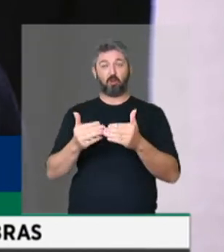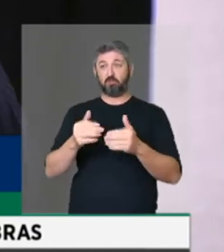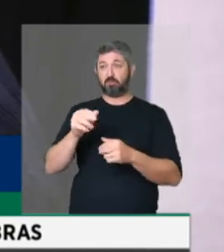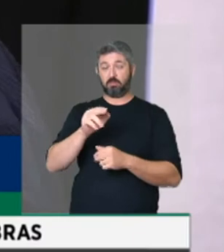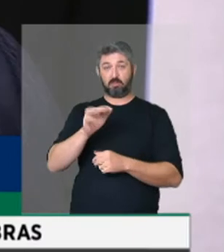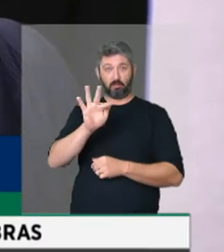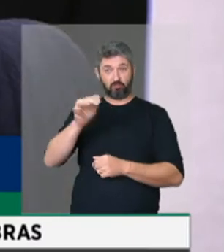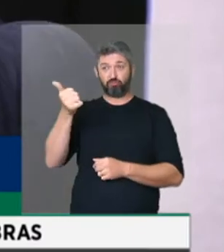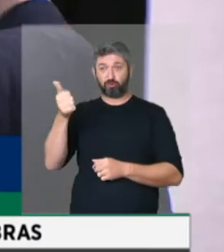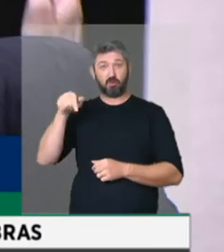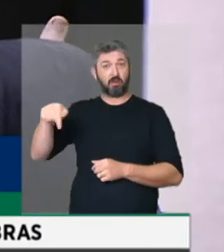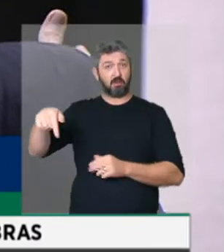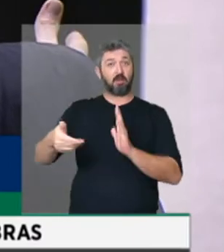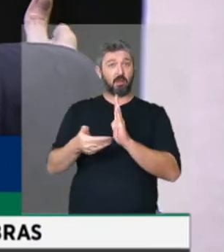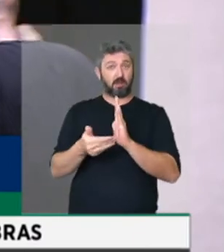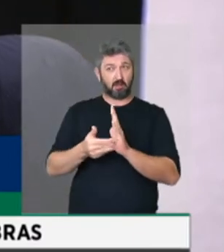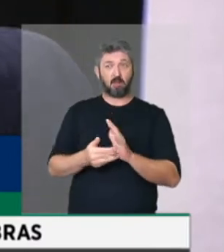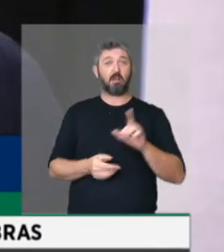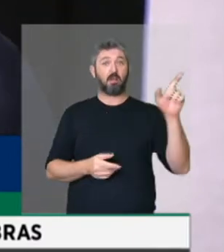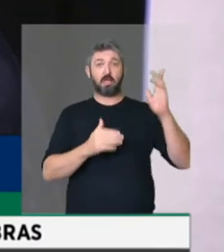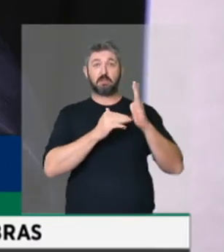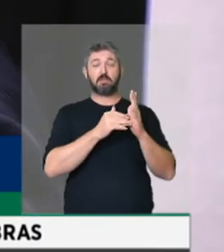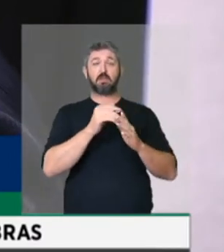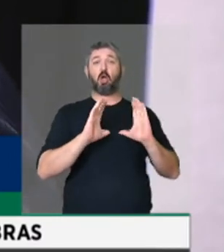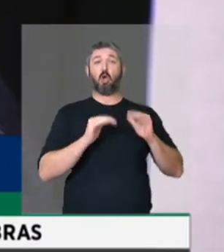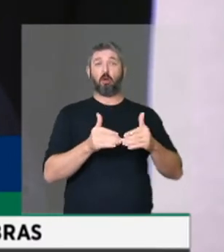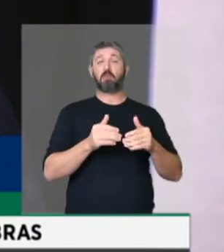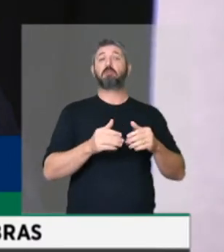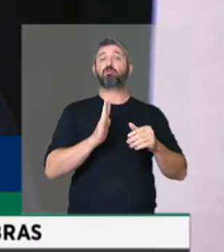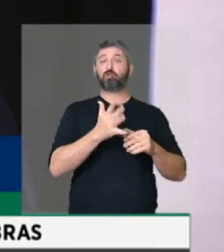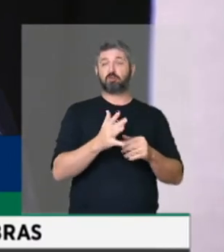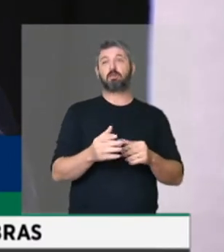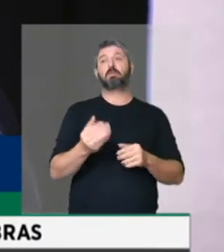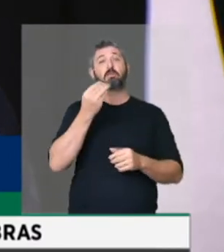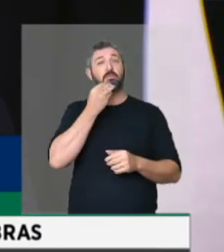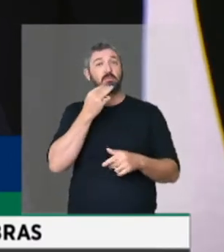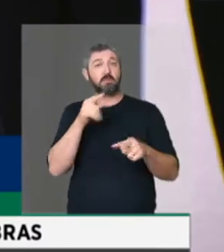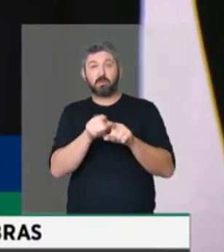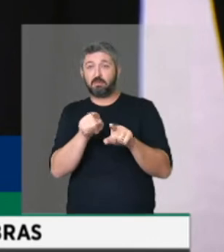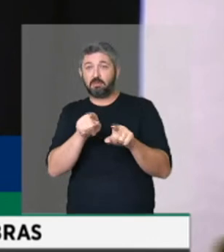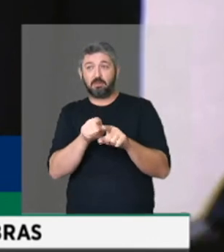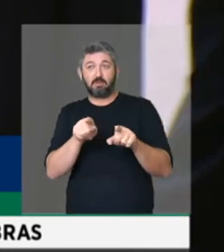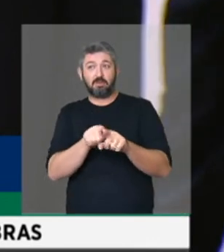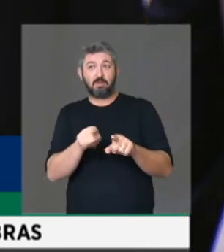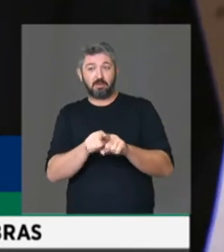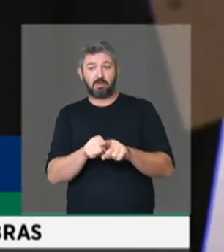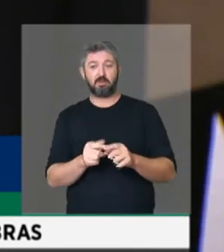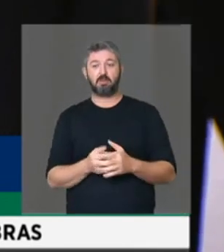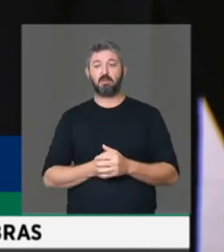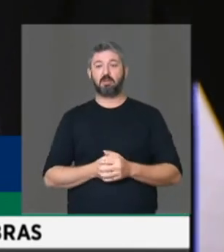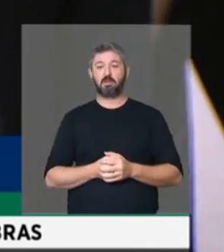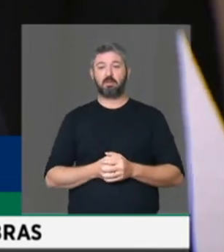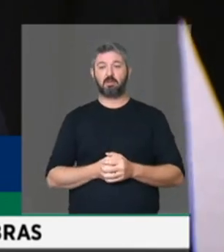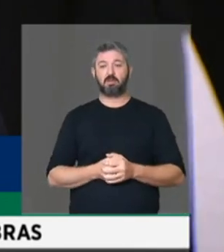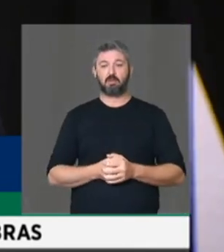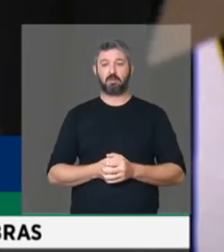FUNCIONANDO AQUI NA CASA, ESTÃO FUNCIONANDO NO SENADO, DEVERIAM FUNCIONAR, INCLUSIVE-- [PRESIDENTE]: INFORMAÇÃO ERRADA. NO SENADO